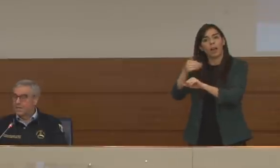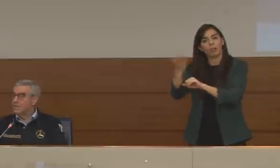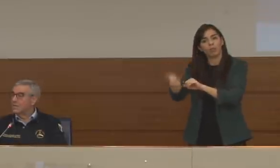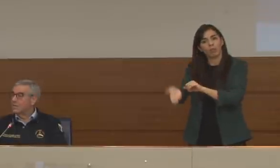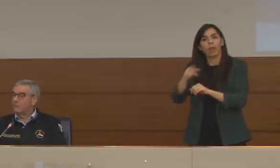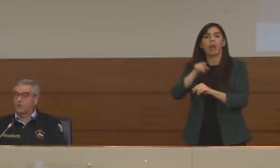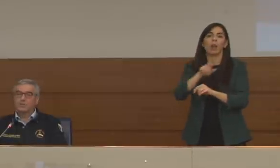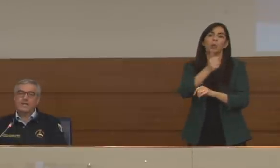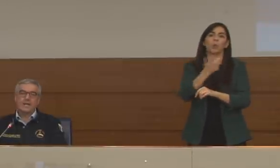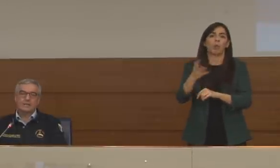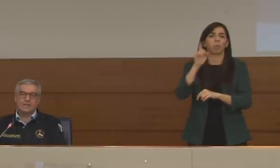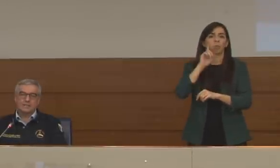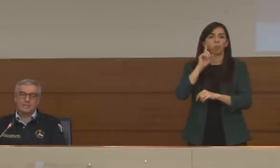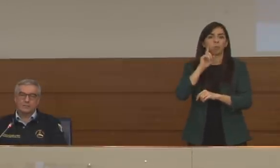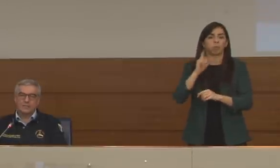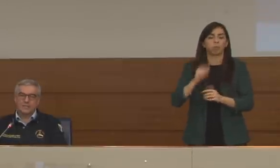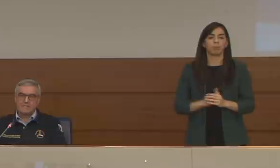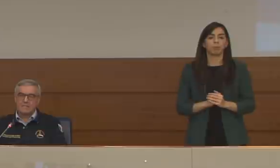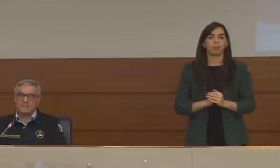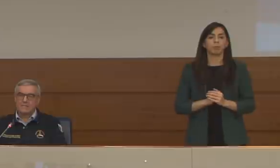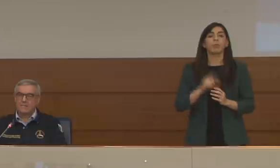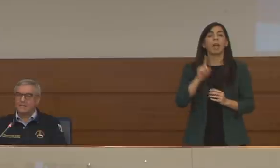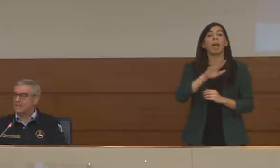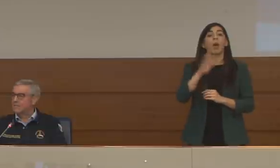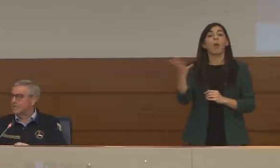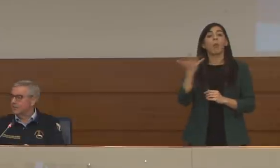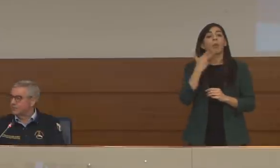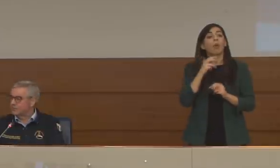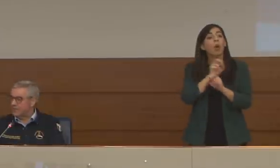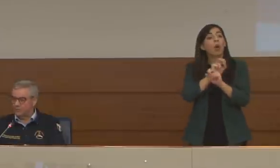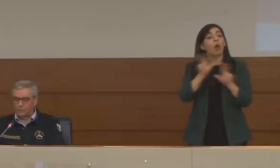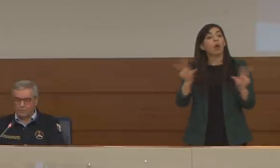Voglio dare anche un'altra notizia. Nella serata di ieri ho firmato un'ordinanza